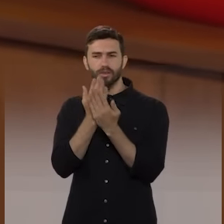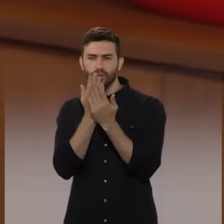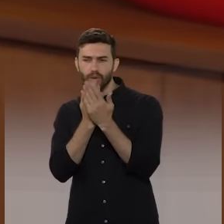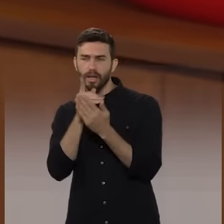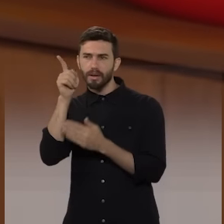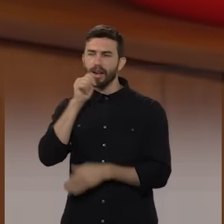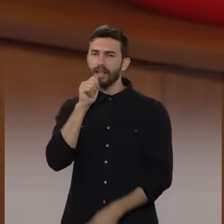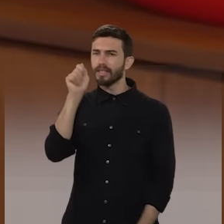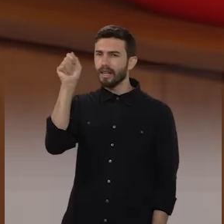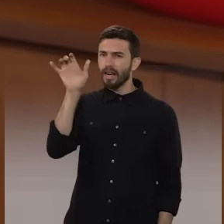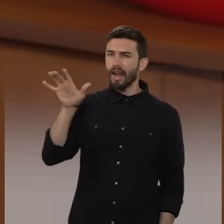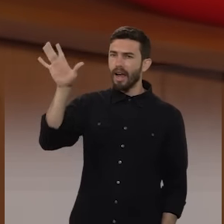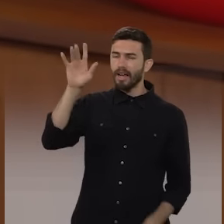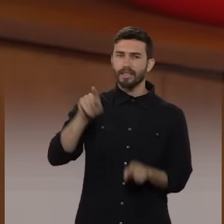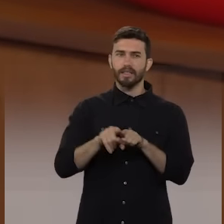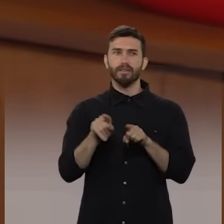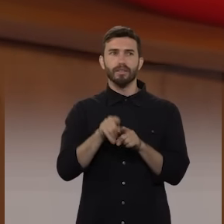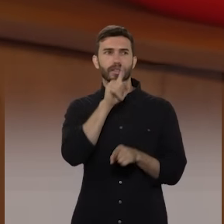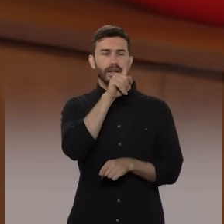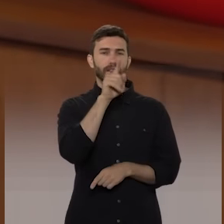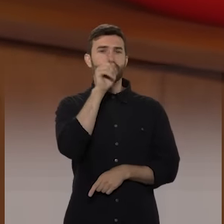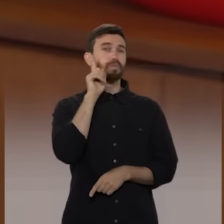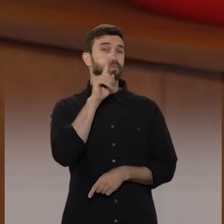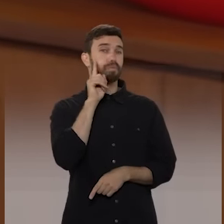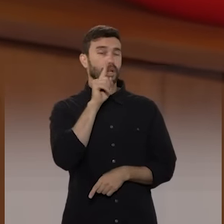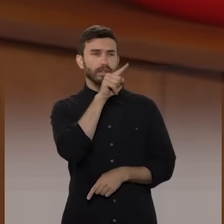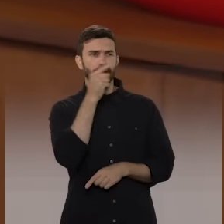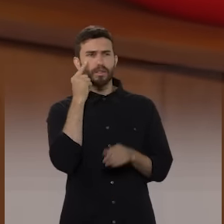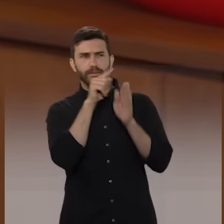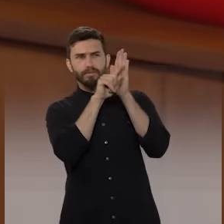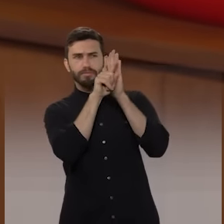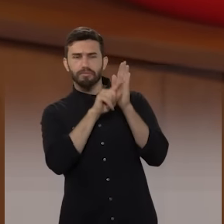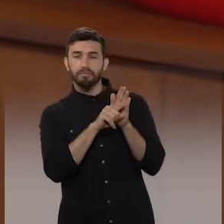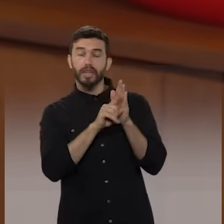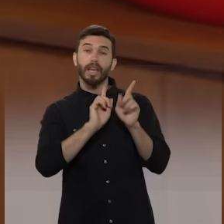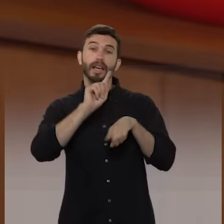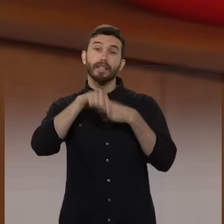estudamos oportunidade nos Estados Unidos e acabamos por optar por uma operação no Canadá,